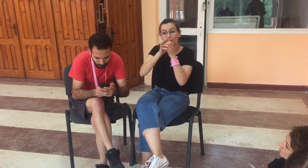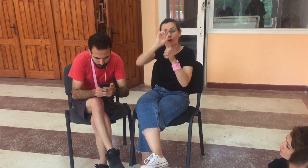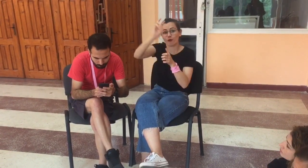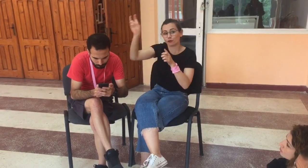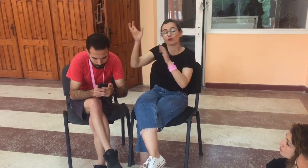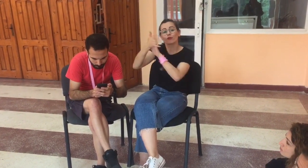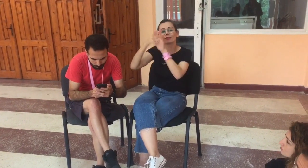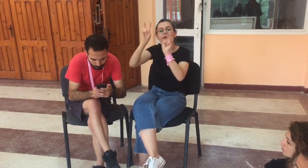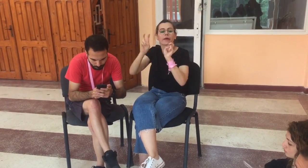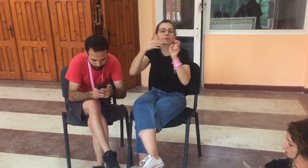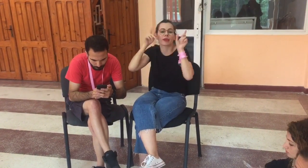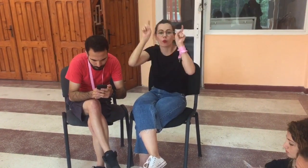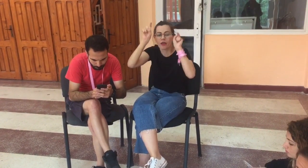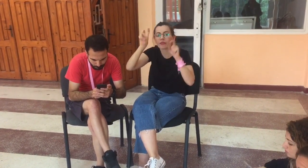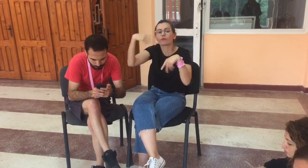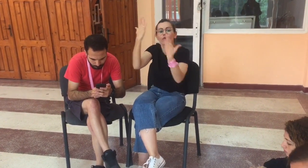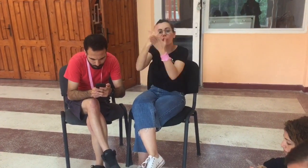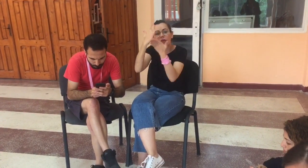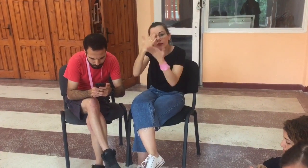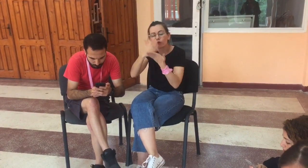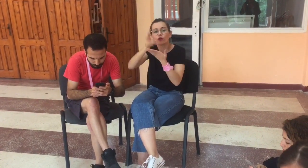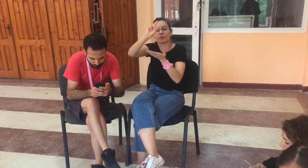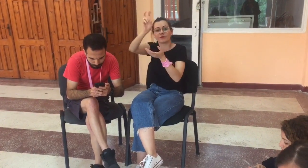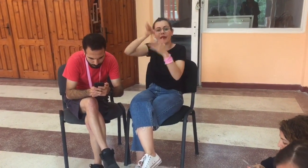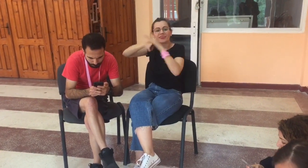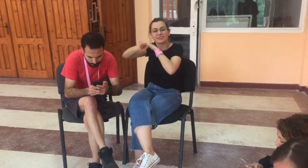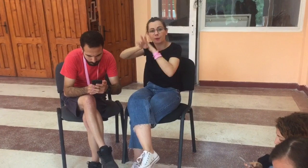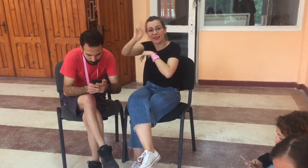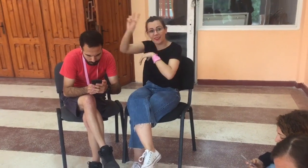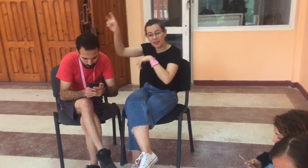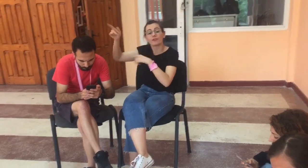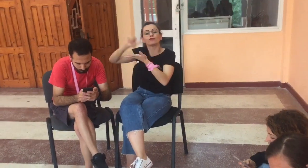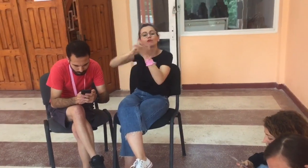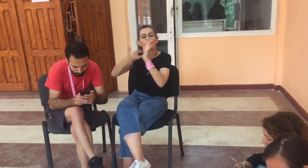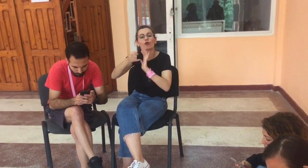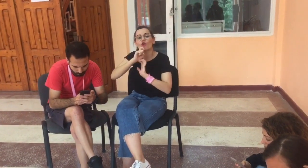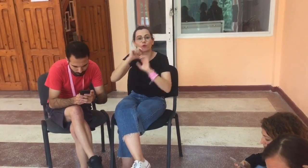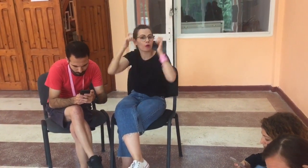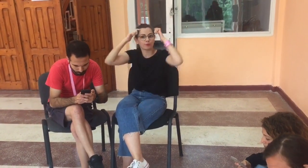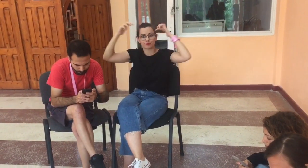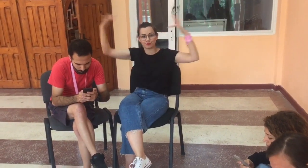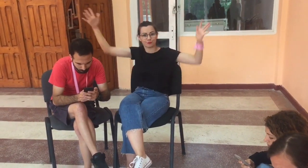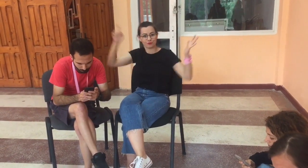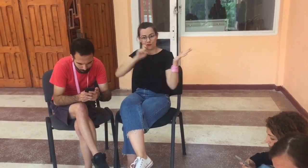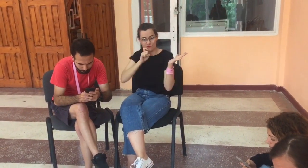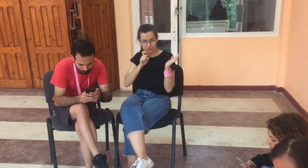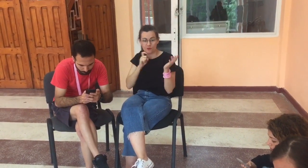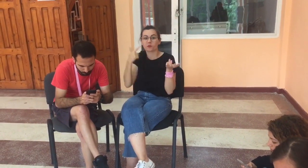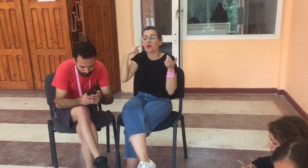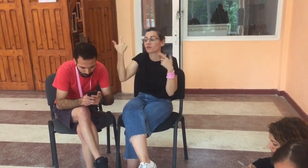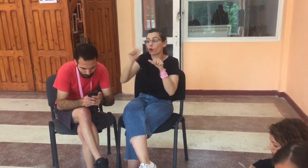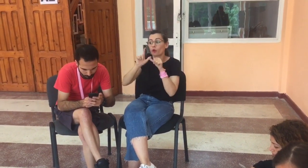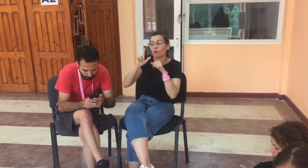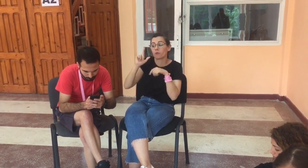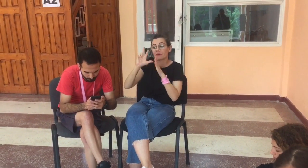Otros grupos de trabajo abordan temas como la educación, centros, accesibilidad, etc. El tema es poner una puesta en común y ser imaginativos para conseguir alternativas.